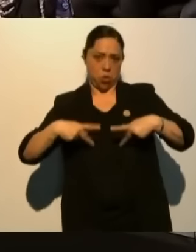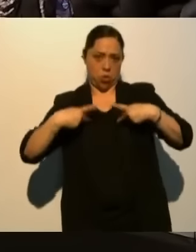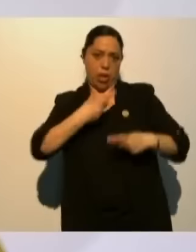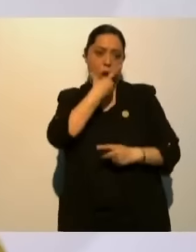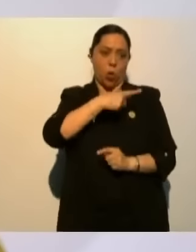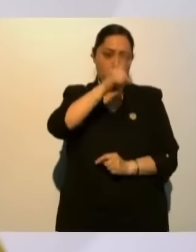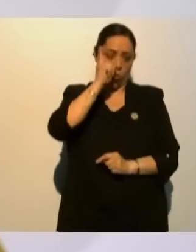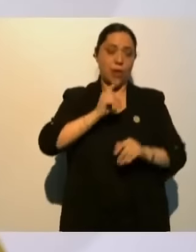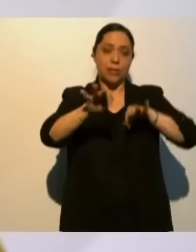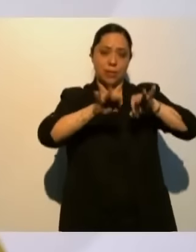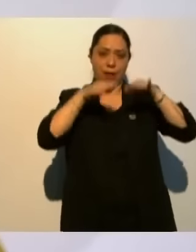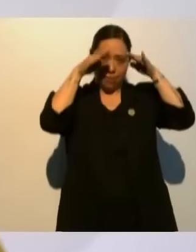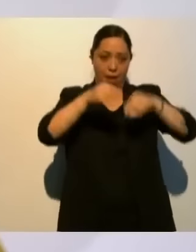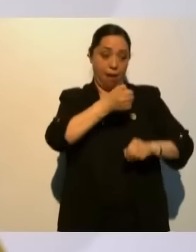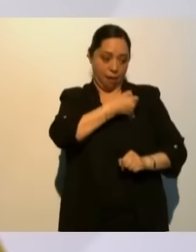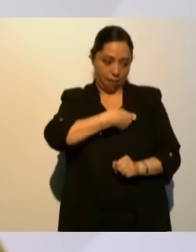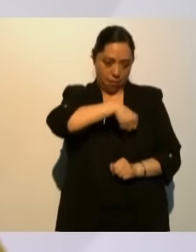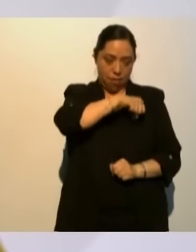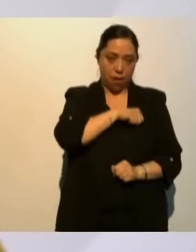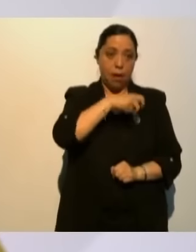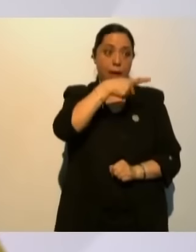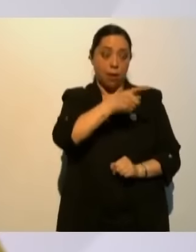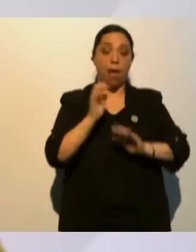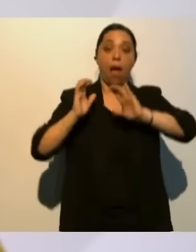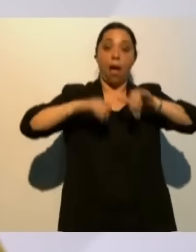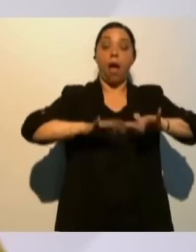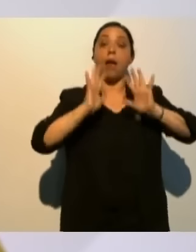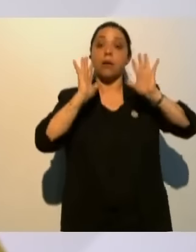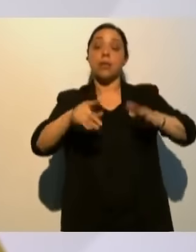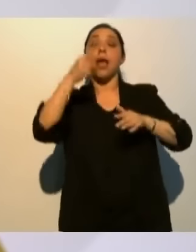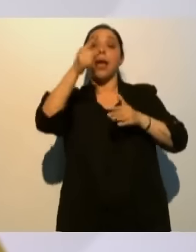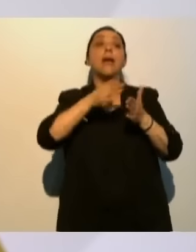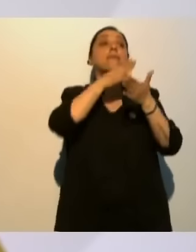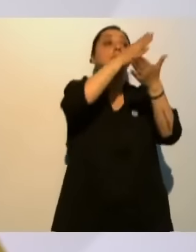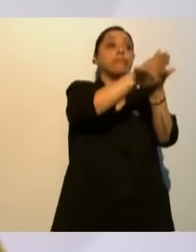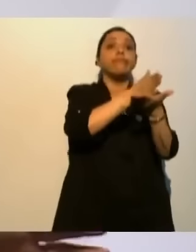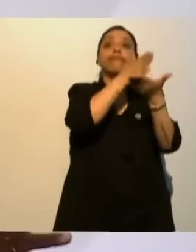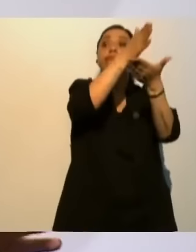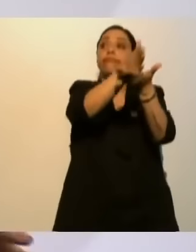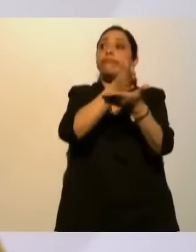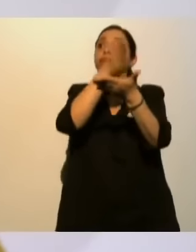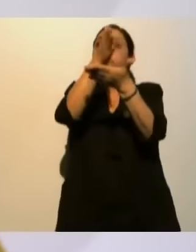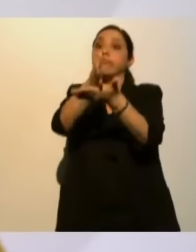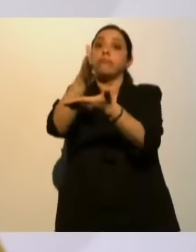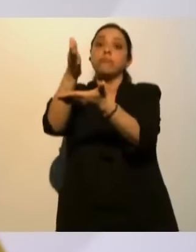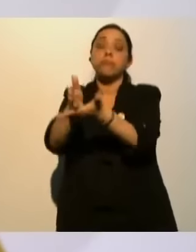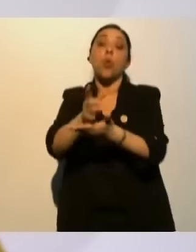visitando a todas y todos los adultos mayores por siempre y para siempre por lo menos una vez